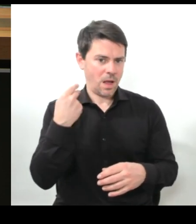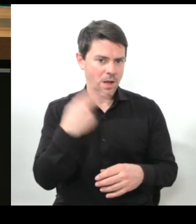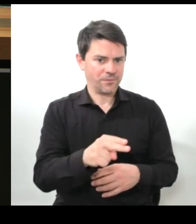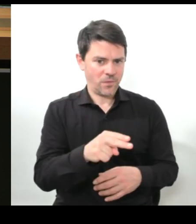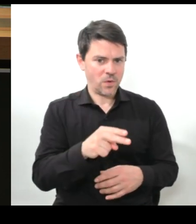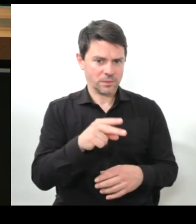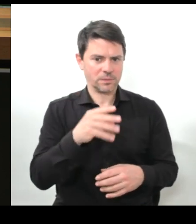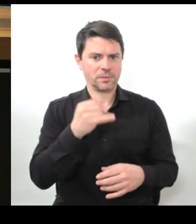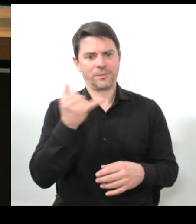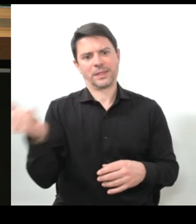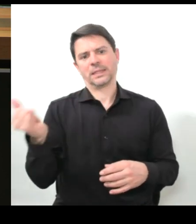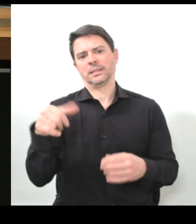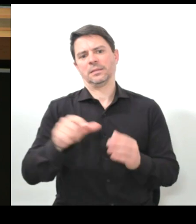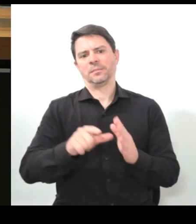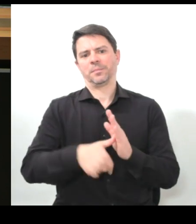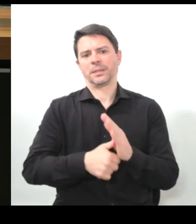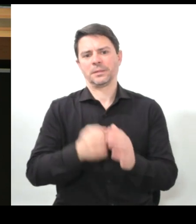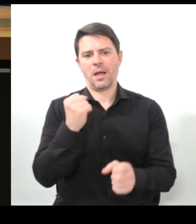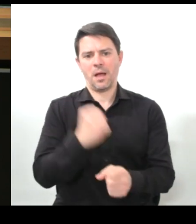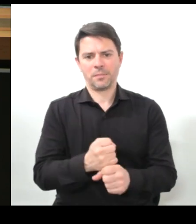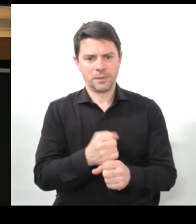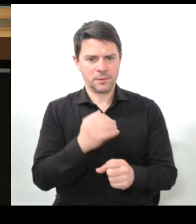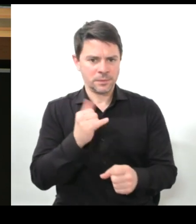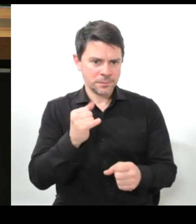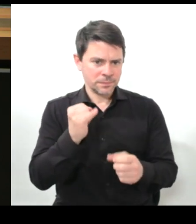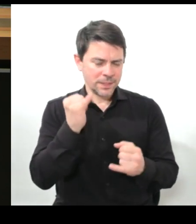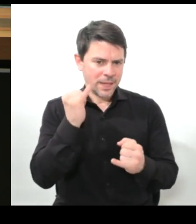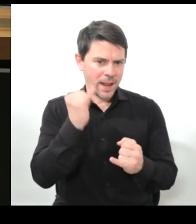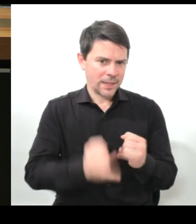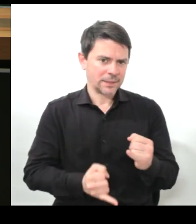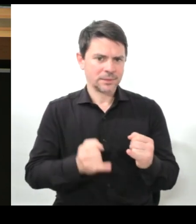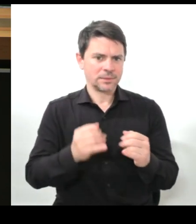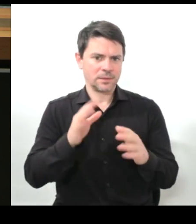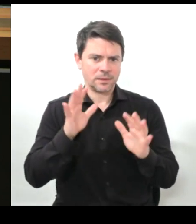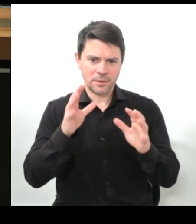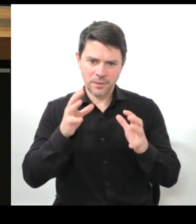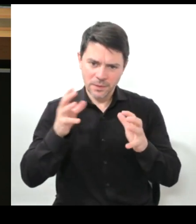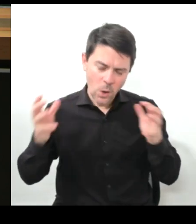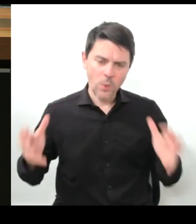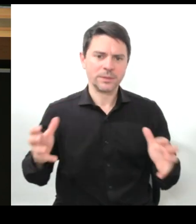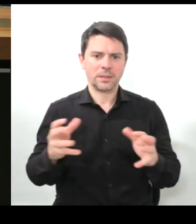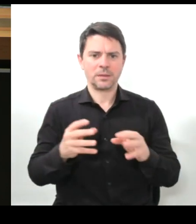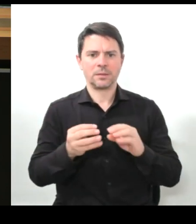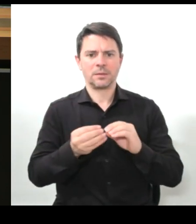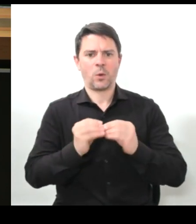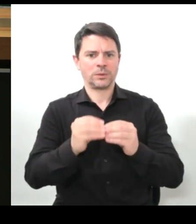Wurf den Jahr die FDP-Fraktion auch ihnen allen vorgeschlagen hat, dass wir tatsächlich zu einer vollständigen Neuregelung